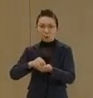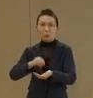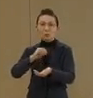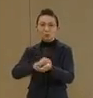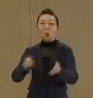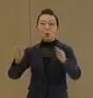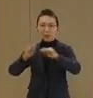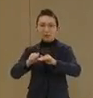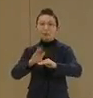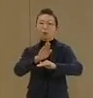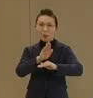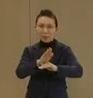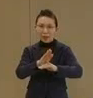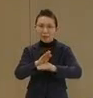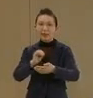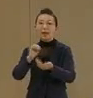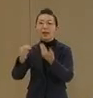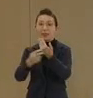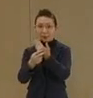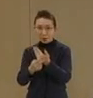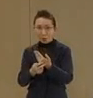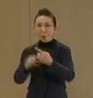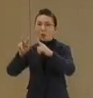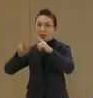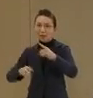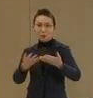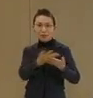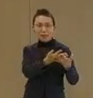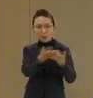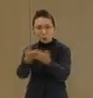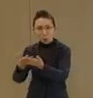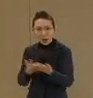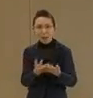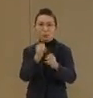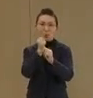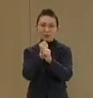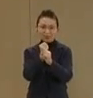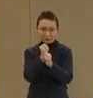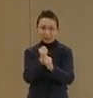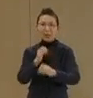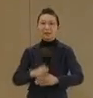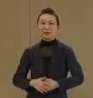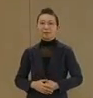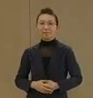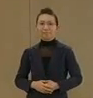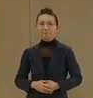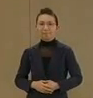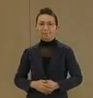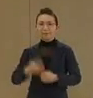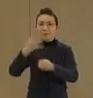医療介護の ネットワークを築きます 4年間で